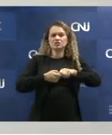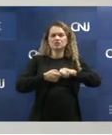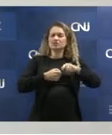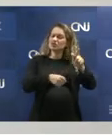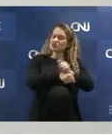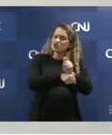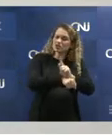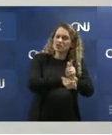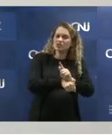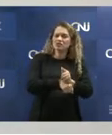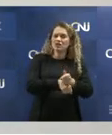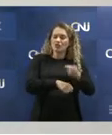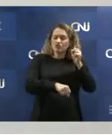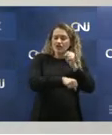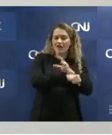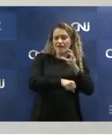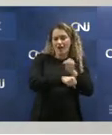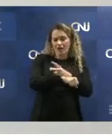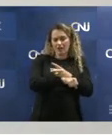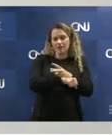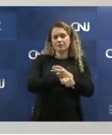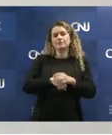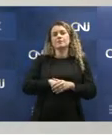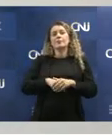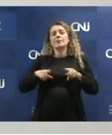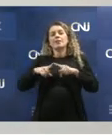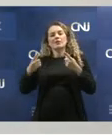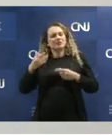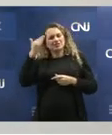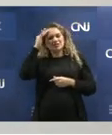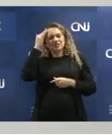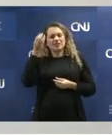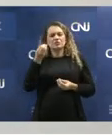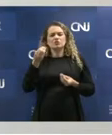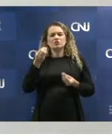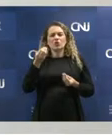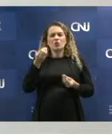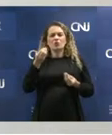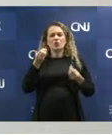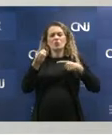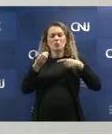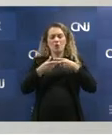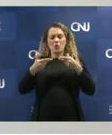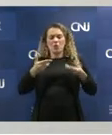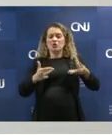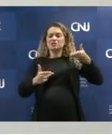de gestão da sua vara. Razão pela qual entendemos que capaz e o elemento subjetivo de sua conduta.